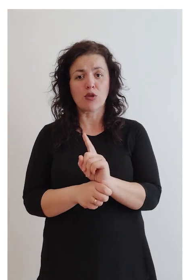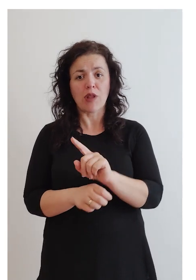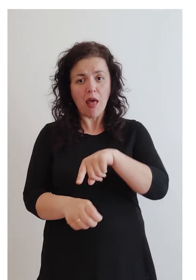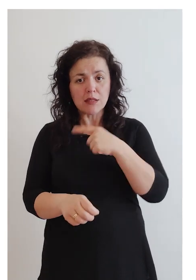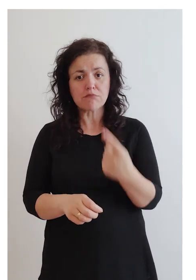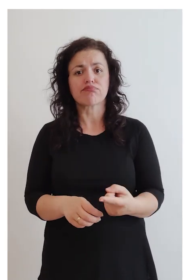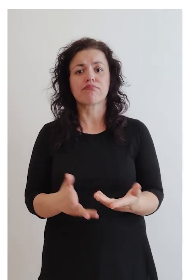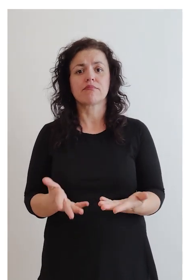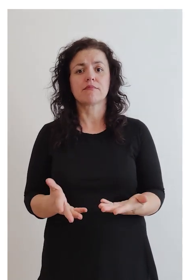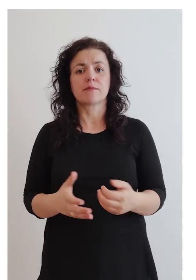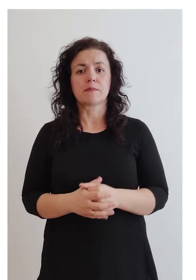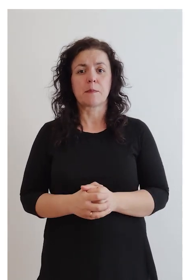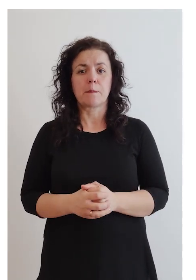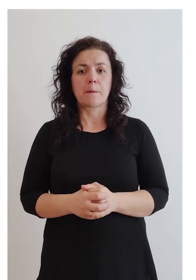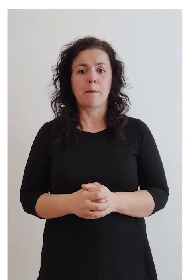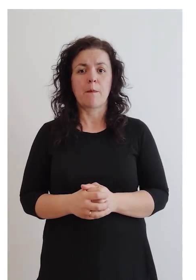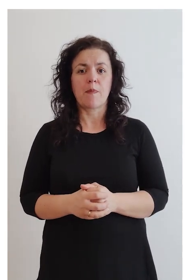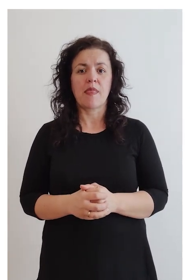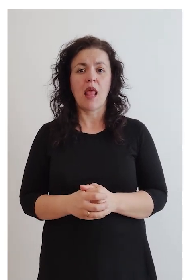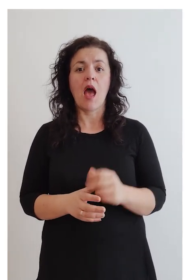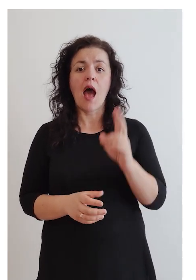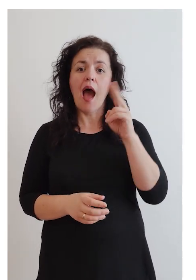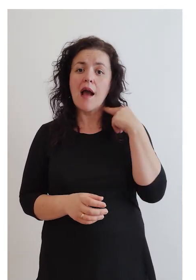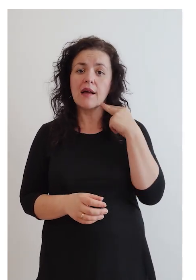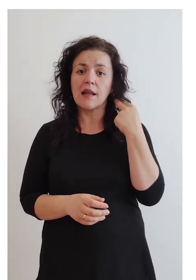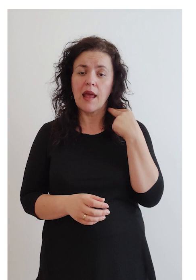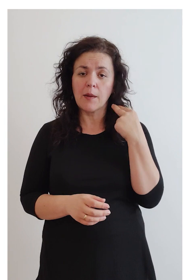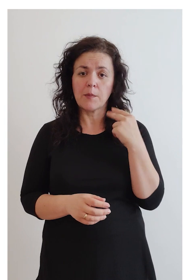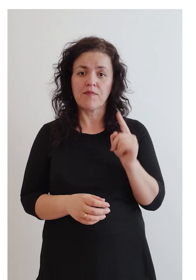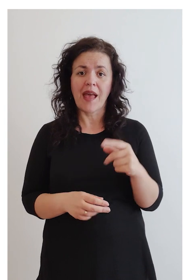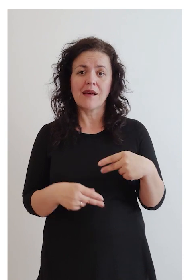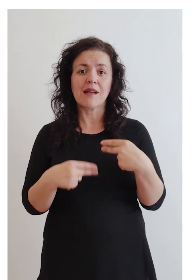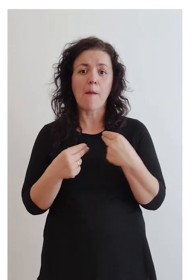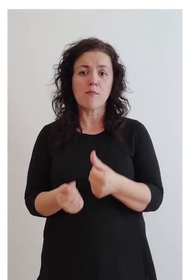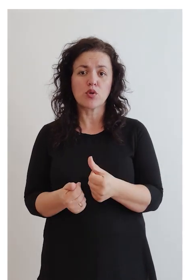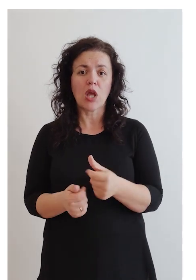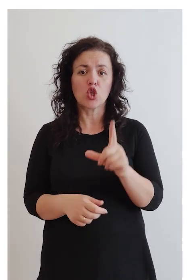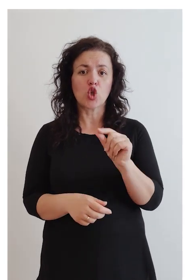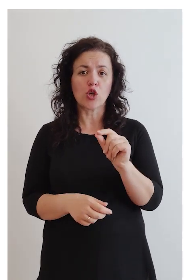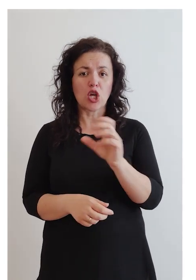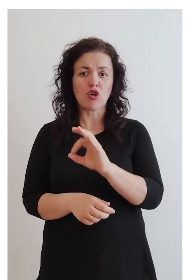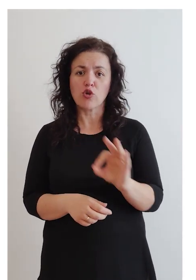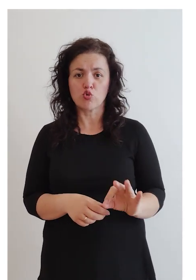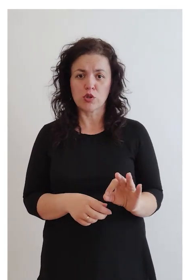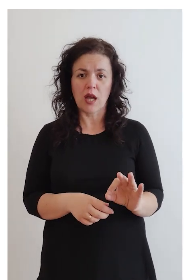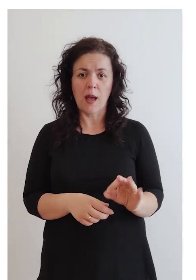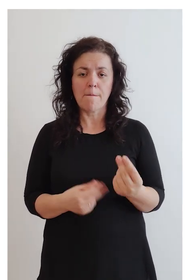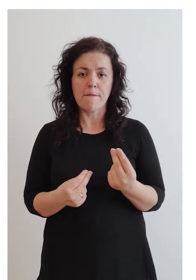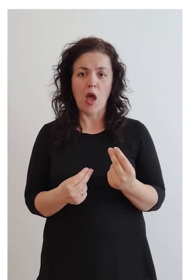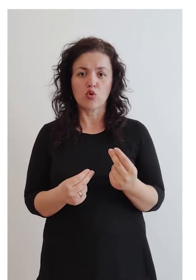Rambursare de 20% pentru întârzieri de cel puțin 60 de minute Franța